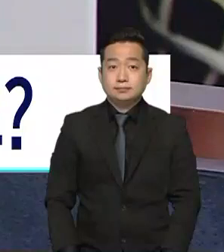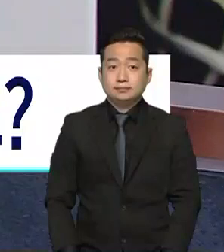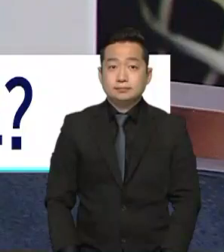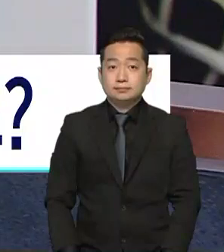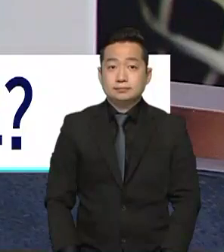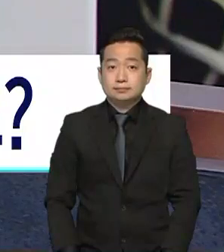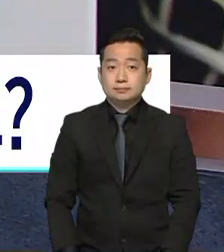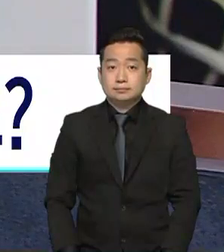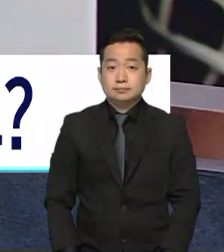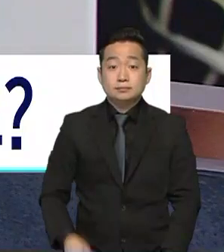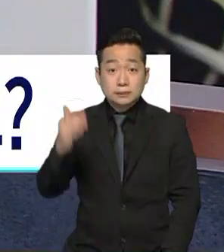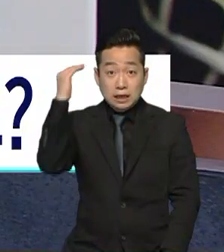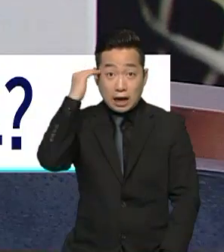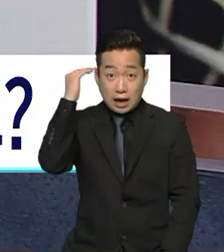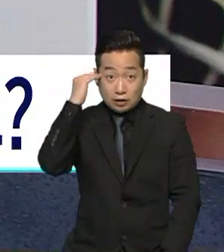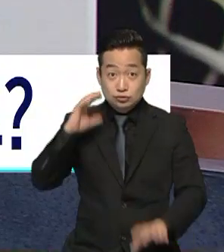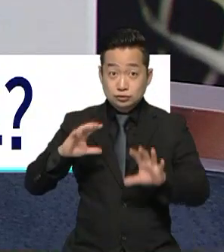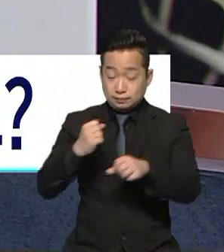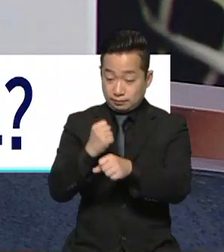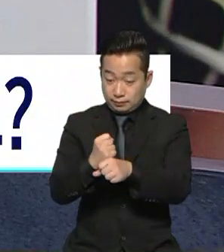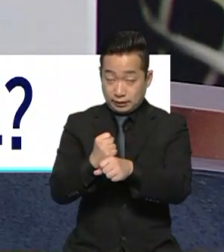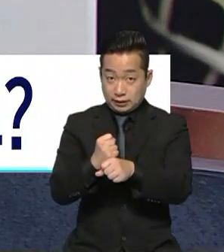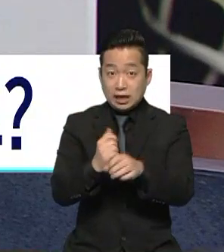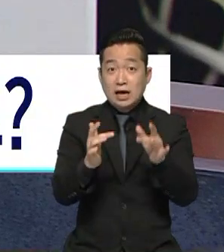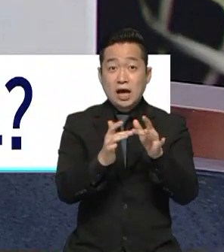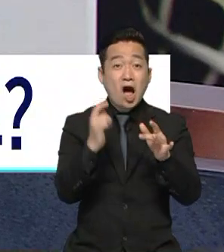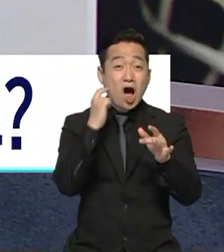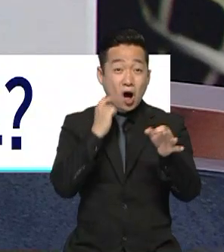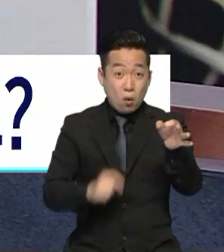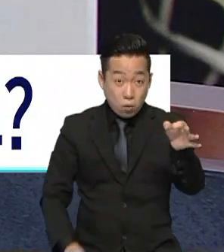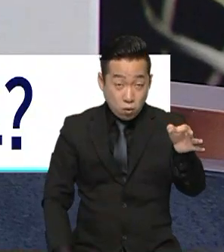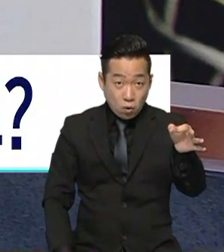(앵커) 국내에서 만든 가상자산 가운데는 현금처럼 일부 매장에서 쓸 수 있던 것도